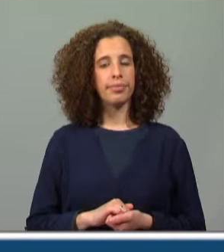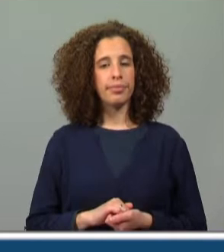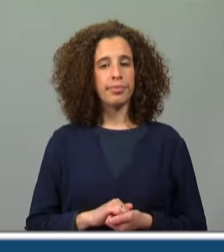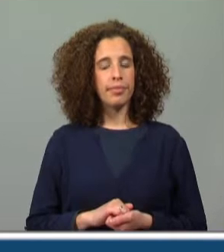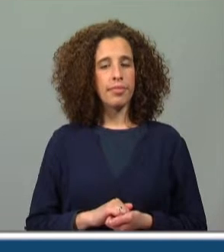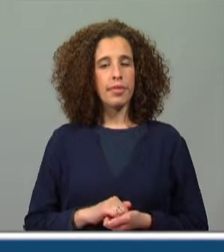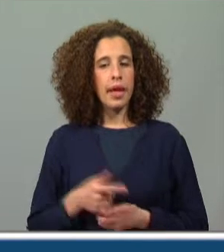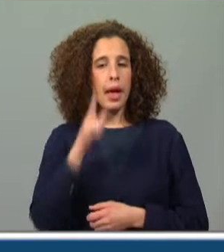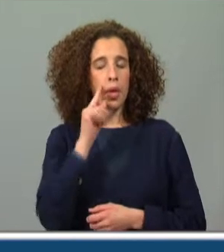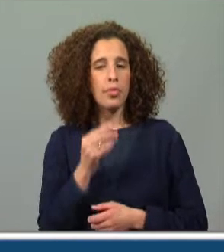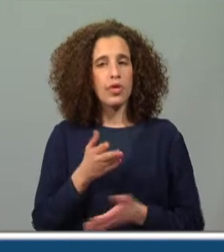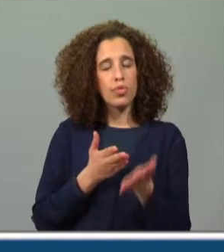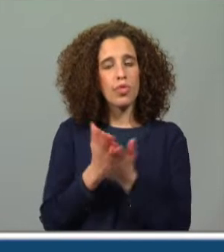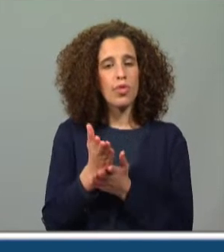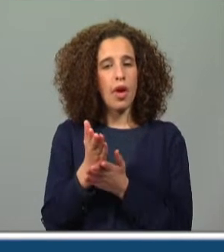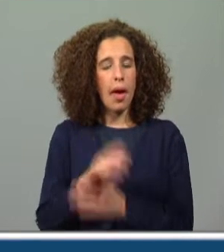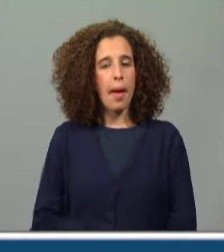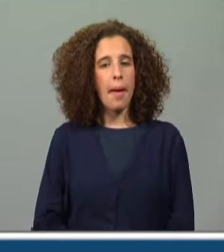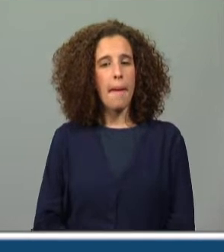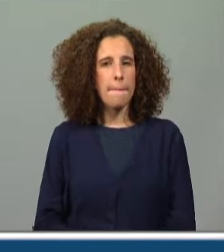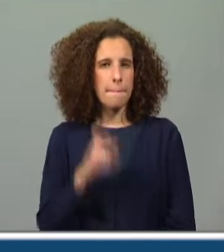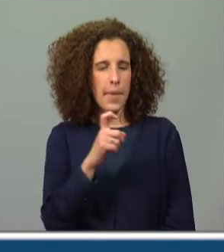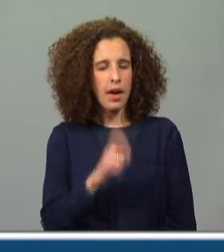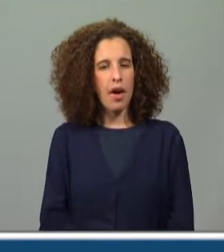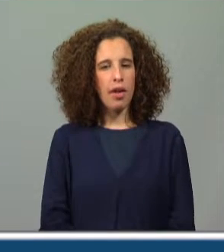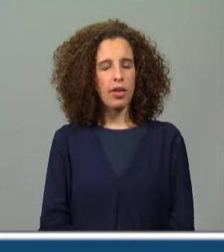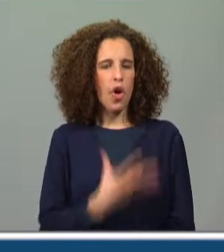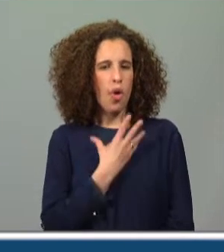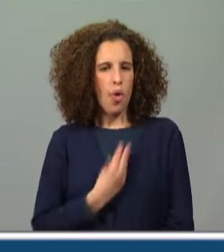e a menina continua sábica continua a com prazer-se com a ansiedade e o 而女孩仍然明智地繼續喜悅於焦慮和